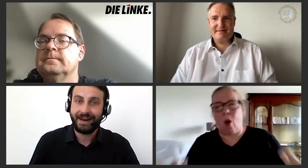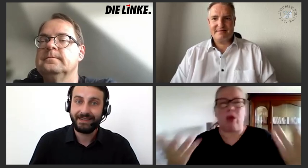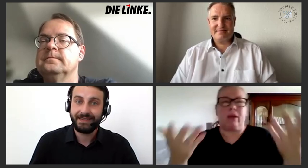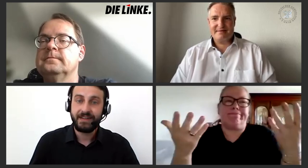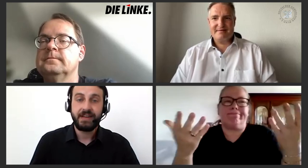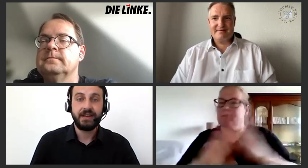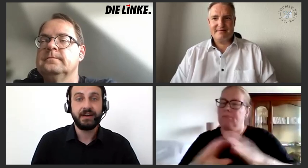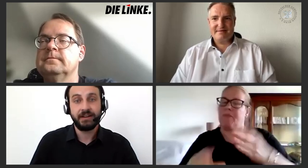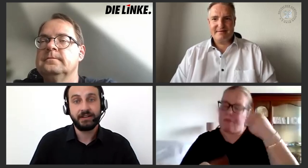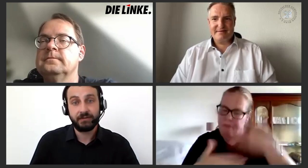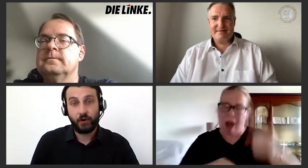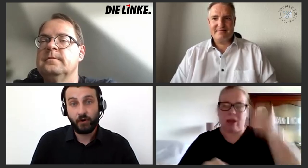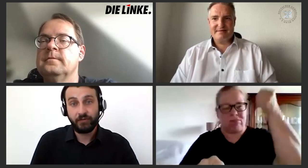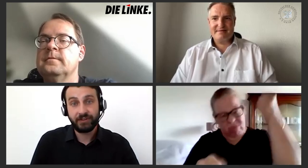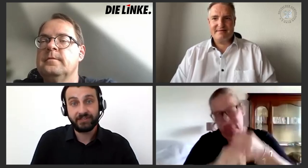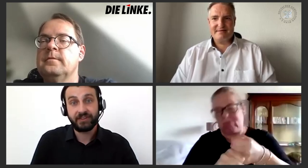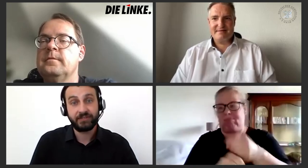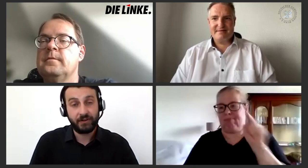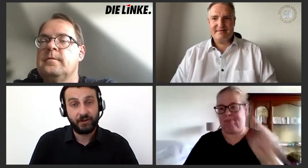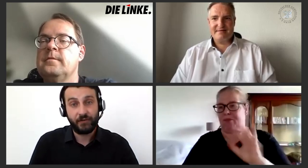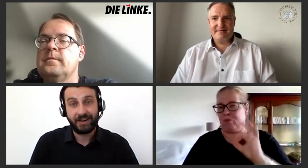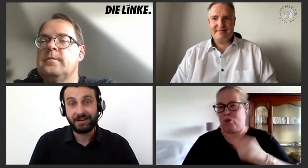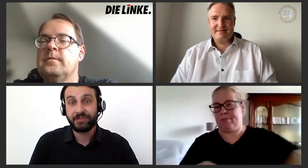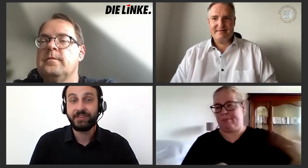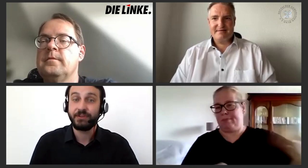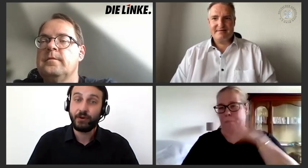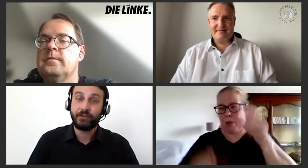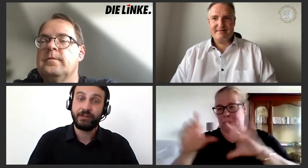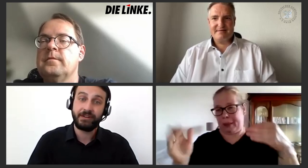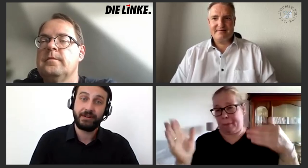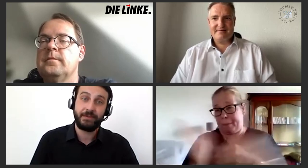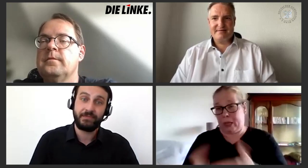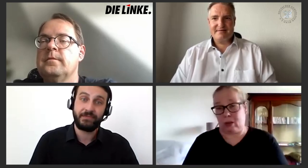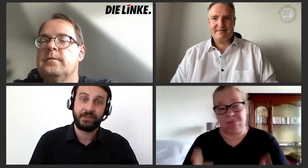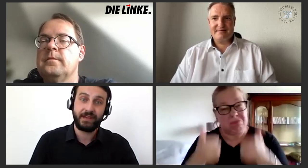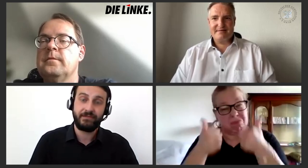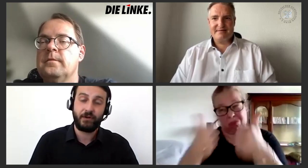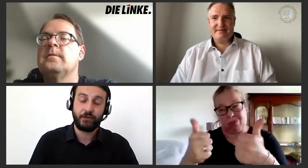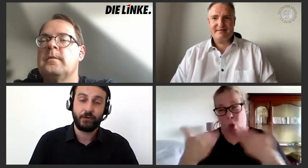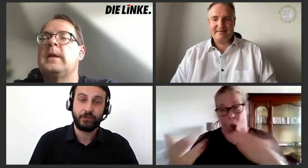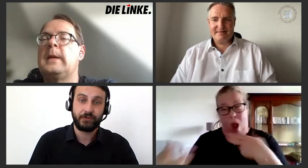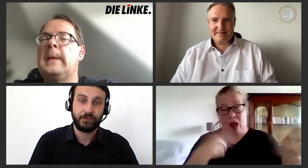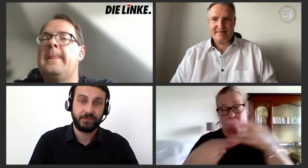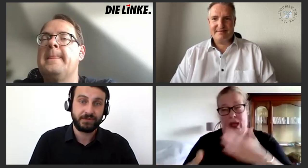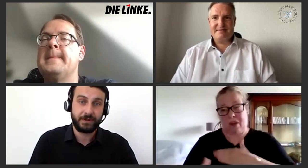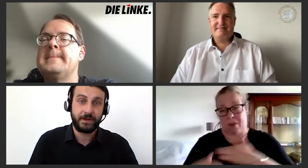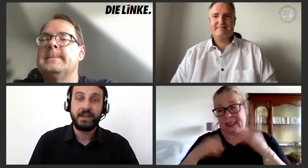irgendwo Umsetzung machen ich hoffe, dass das auch weiterhin passiert. Ich hoffe, Sie kämpfen auch für